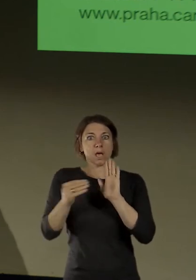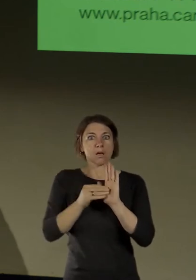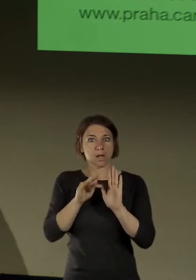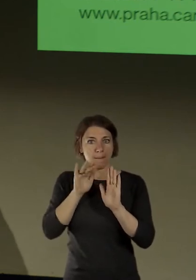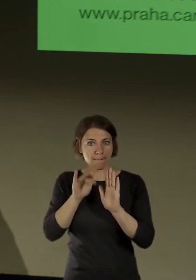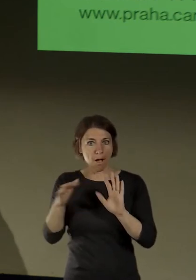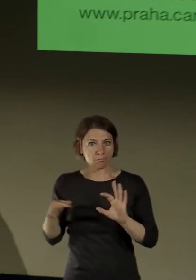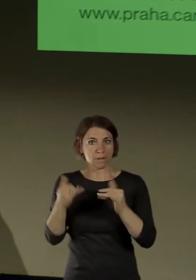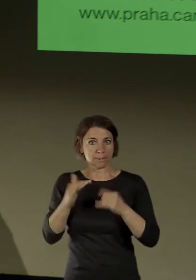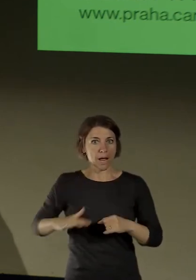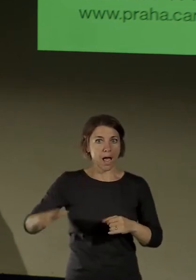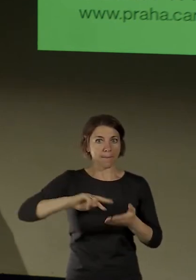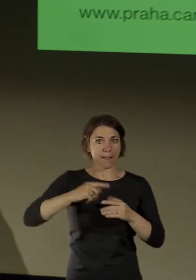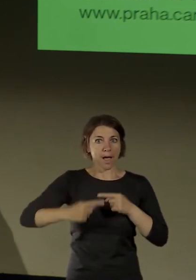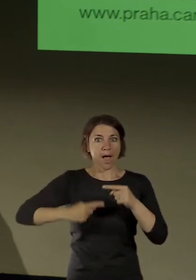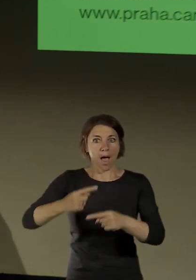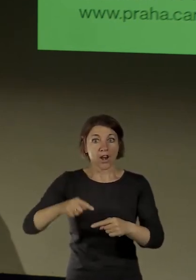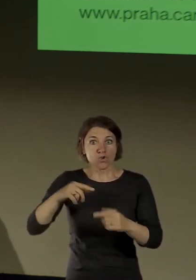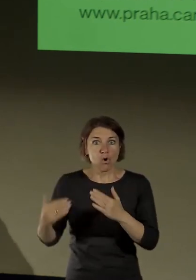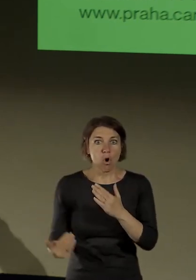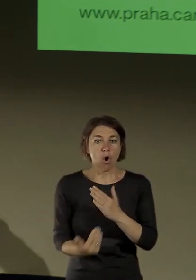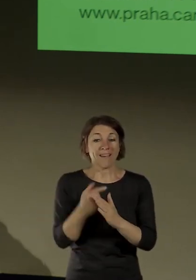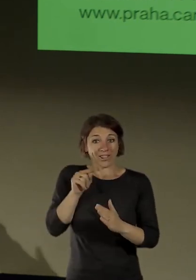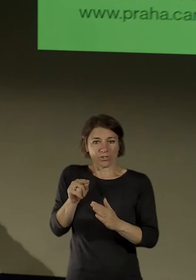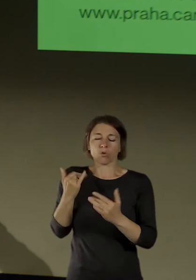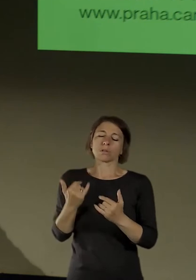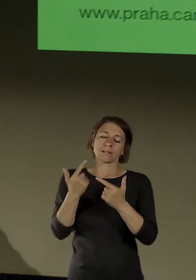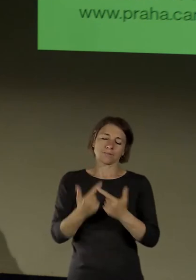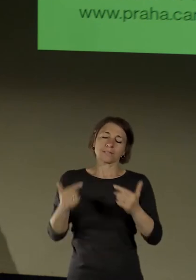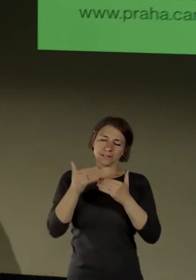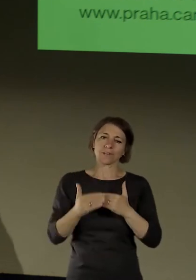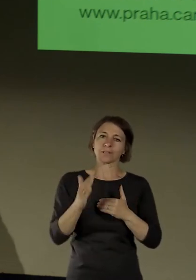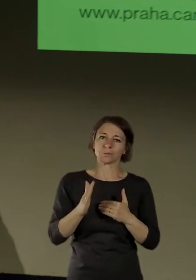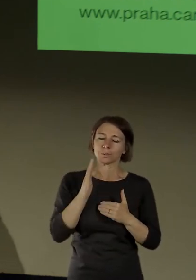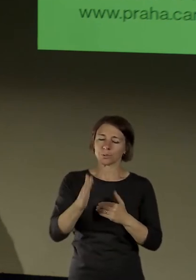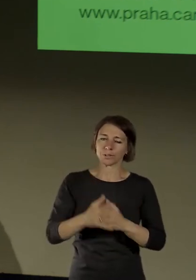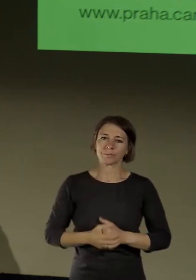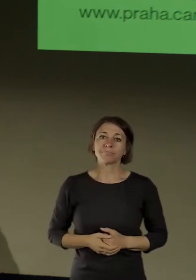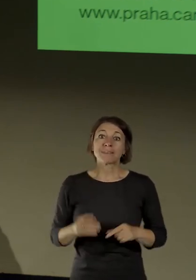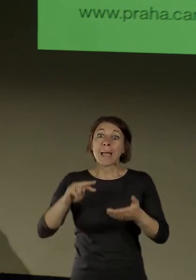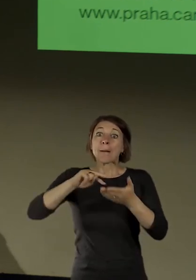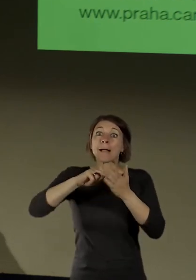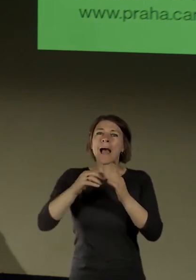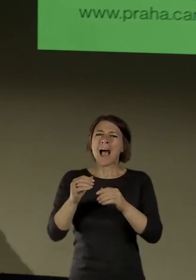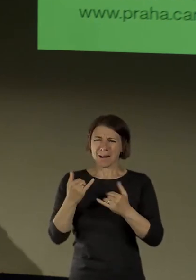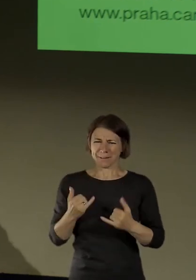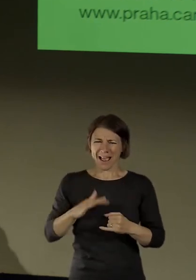A my se dneska podíváme na to, jak s tím ten plán pracuje, jak se s tím pracovalo dřív,